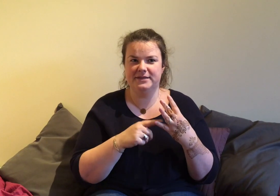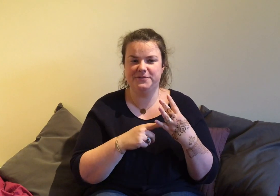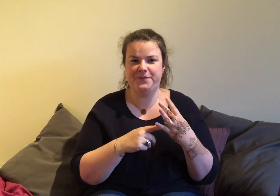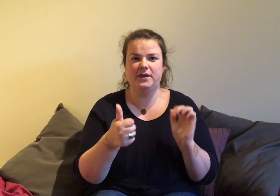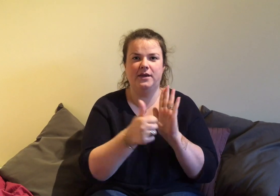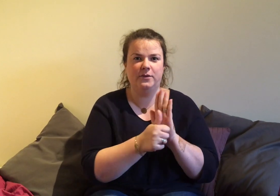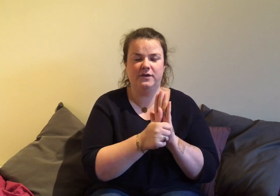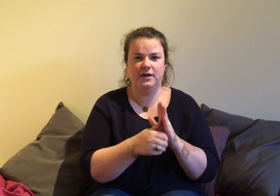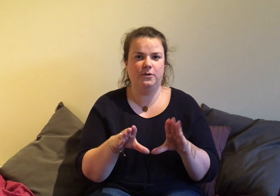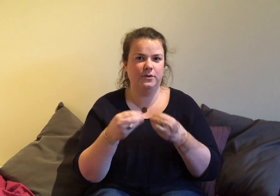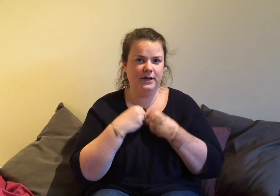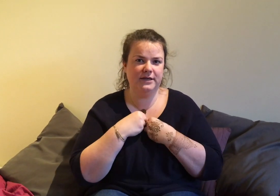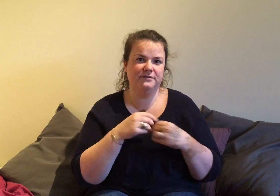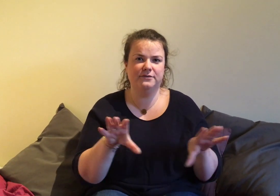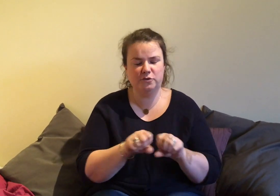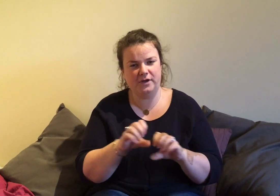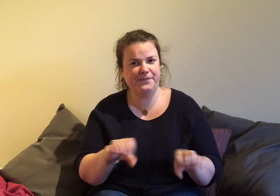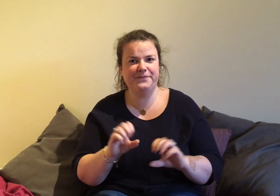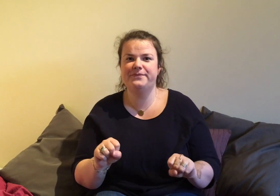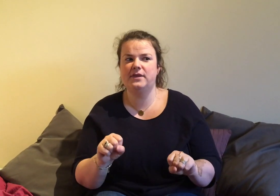tu apprends à endosser des rôles et à réaliser des tâches